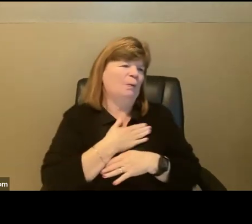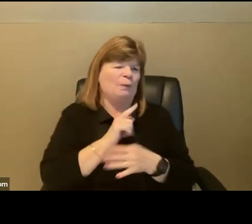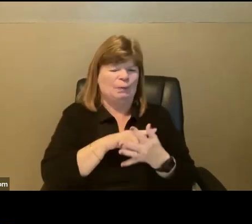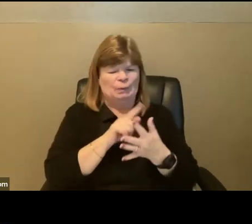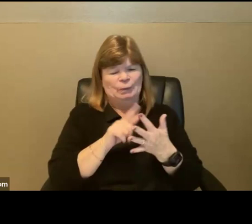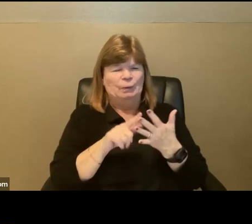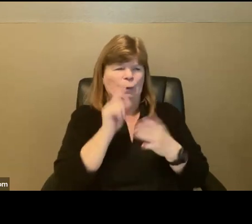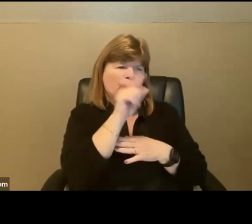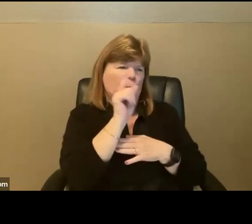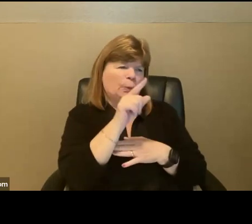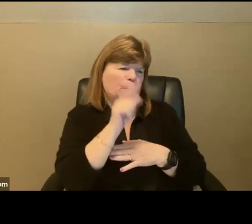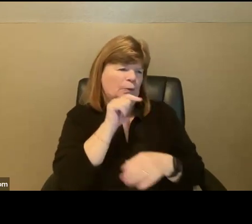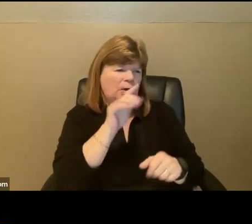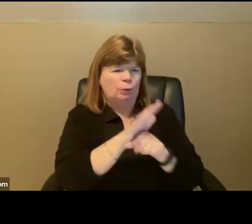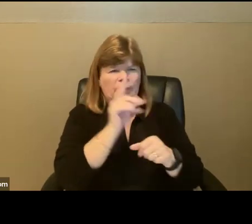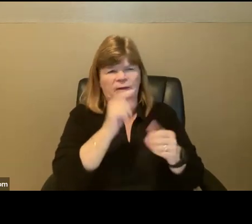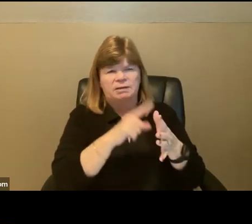No estás usando tu equipo de dispersión de presión.